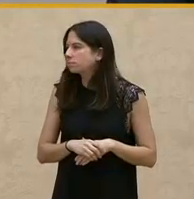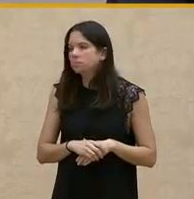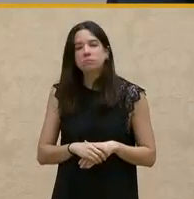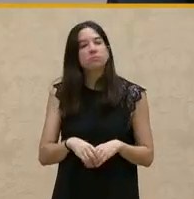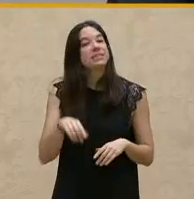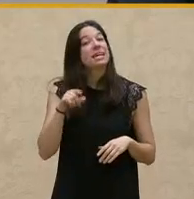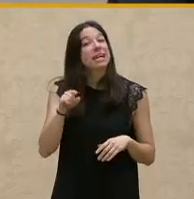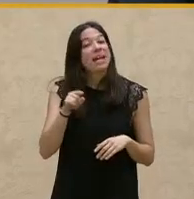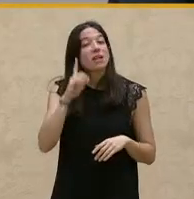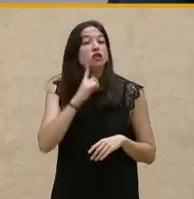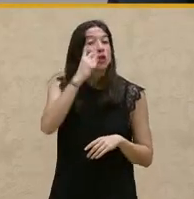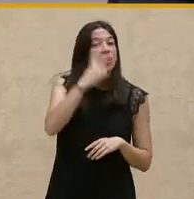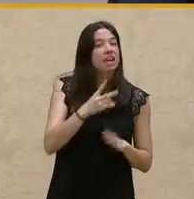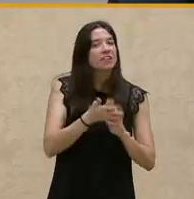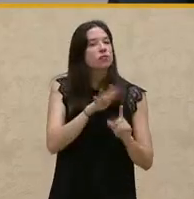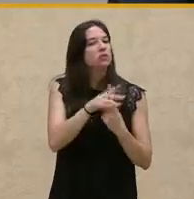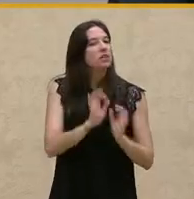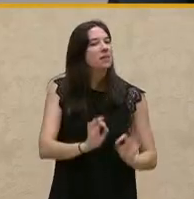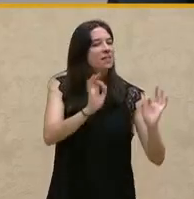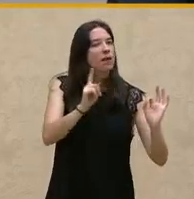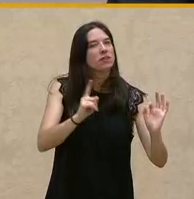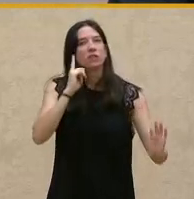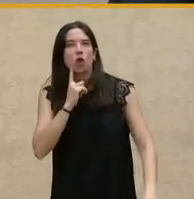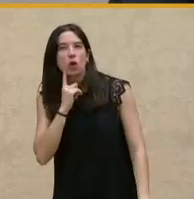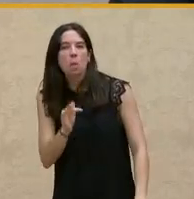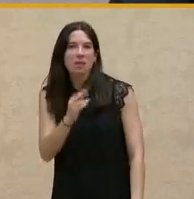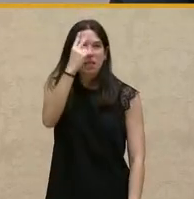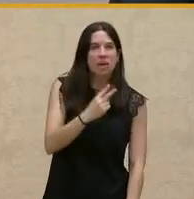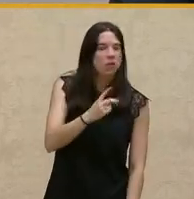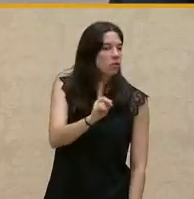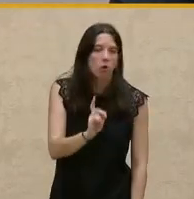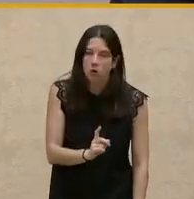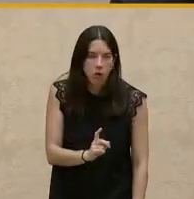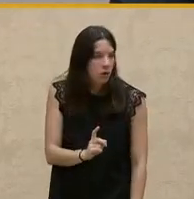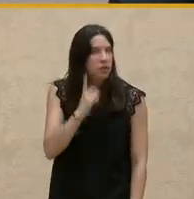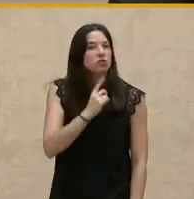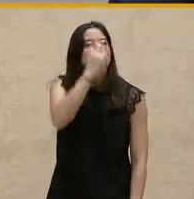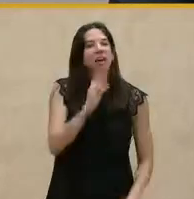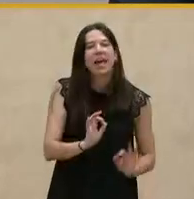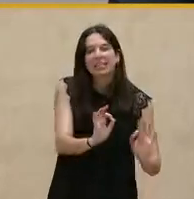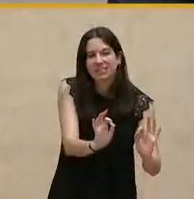de la sordera y ceguera, y por lo tanto requiere medidas y adaptaciones específicas. No voy a